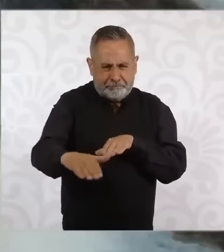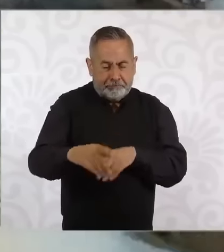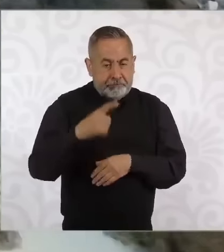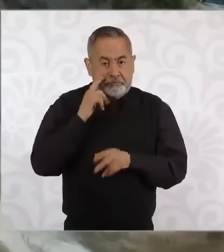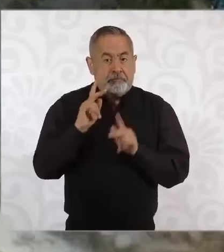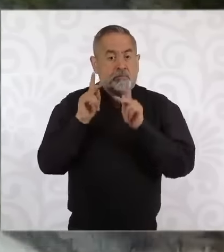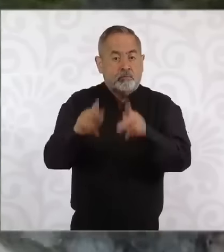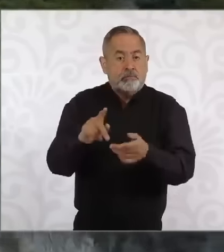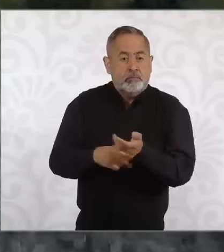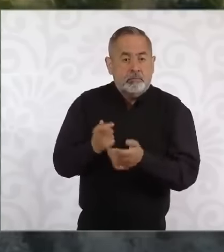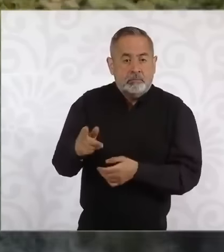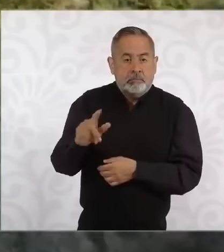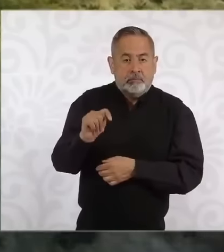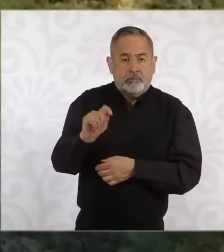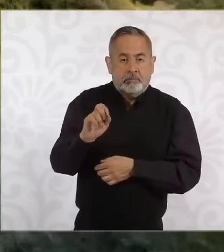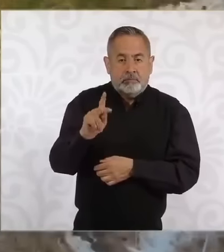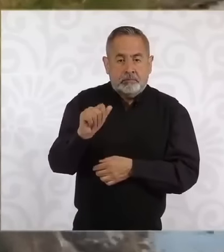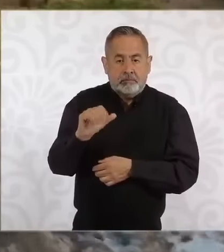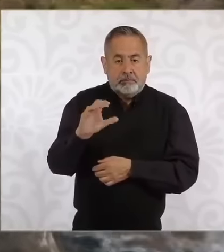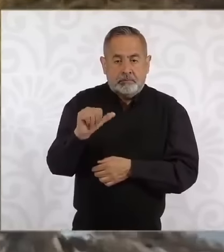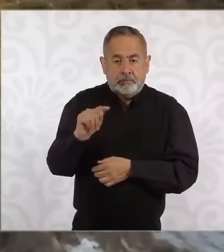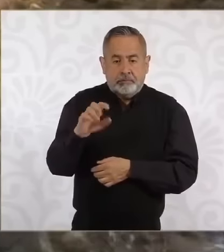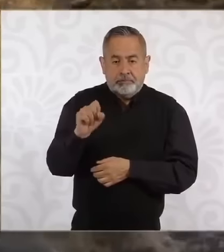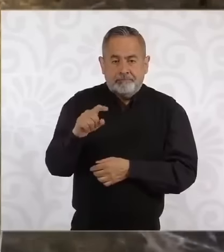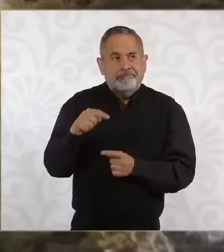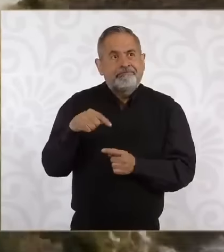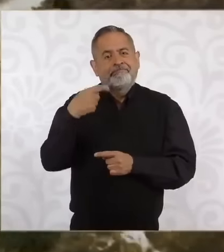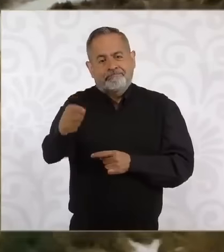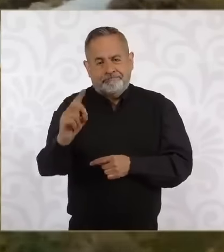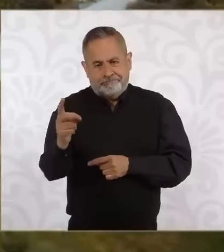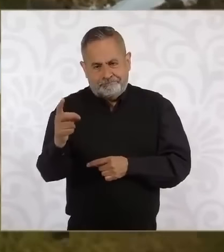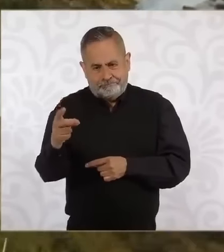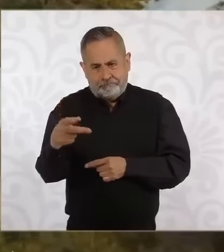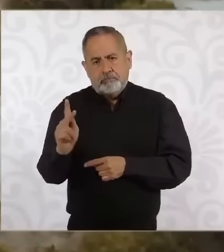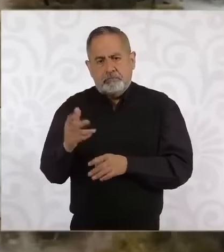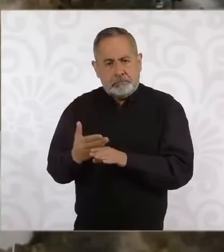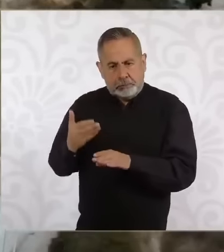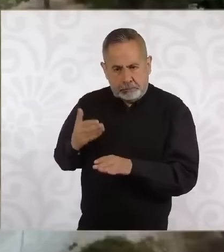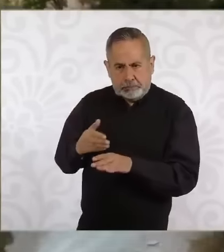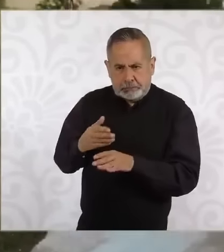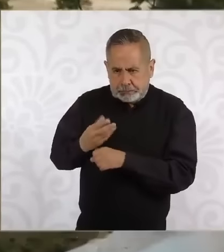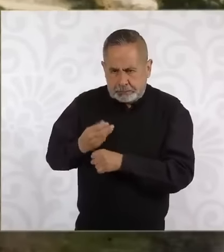Tepalcates es el que se nos va hasta diciembre, pero el resto estará abriéndose por etapas durante